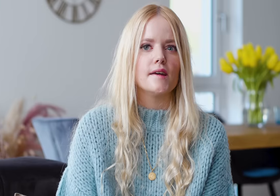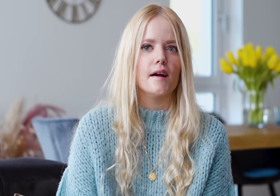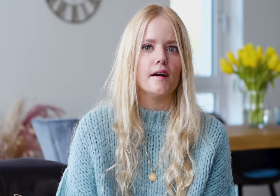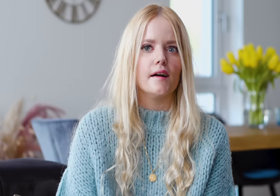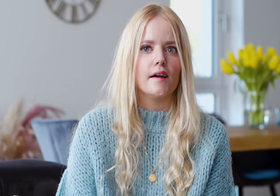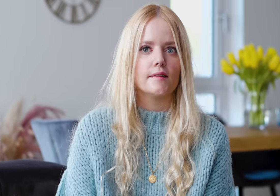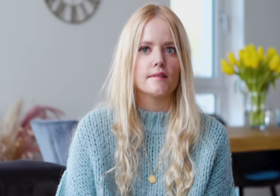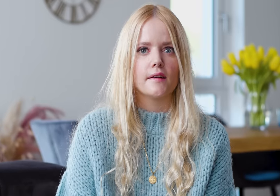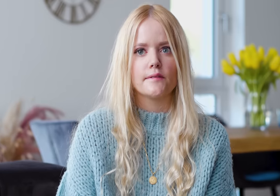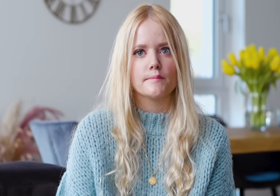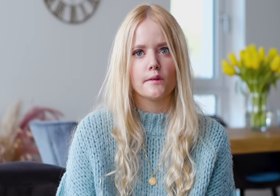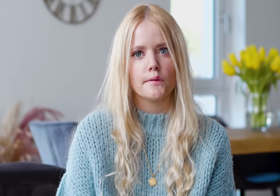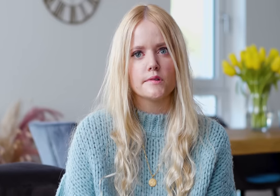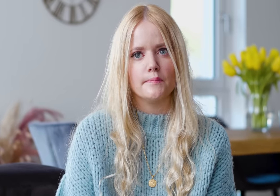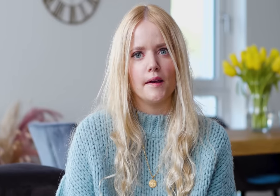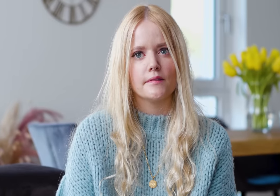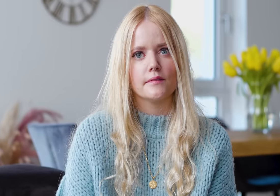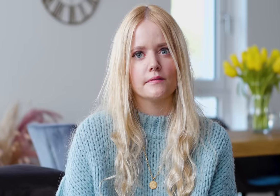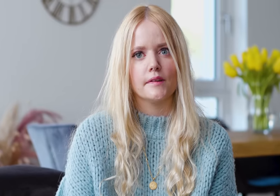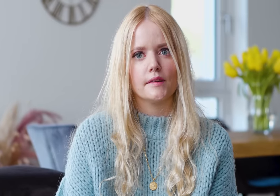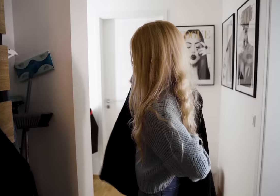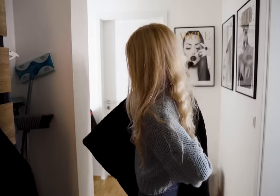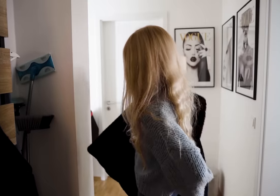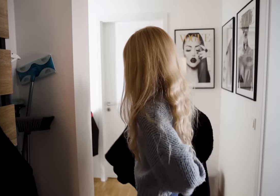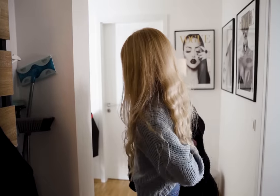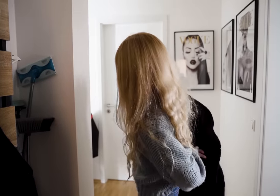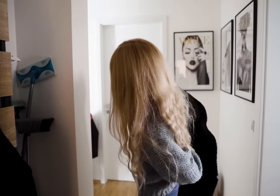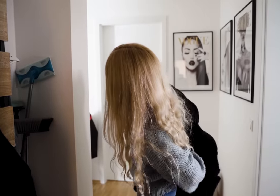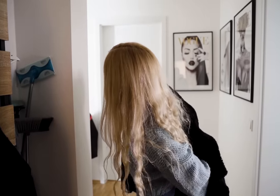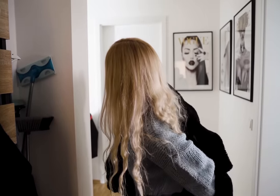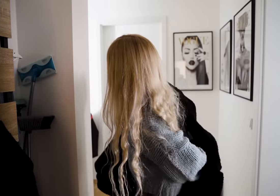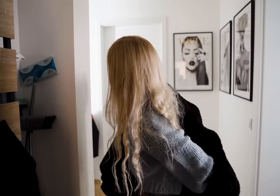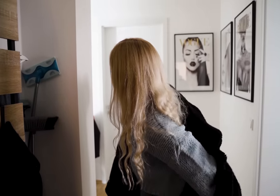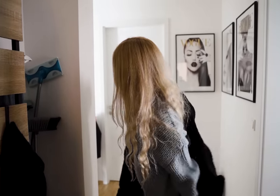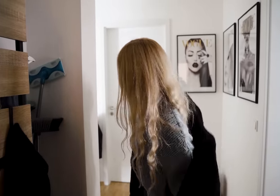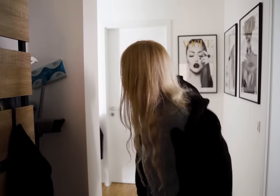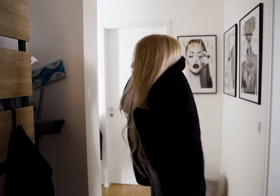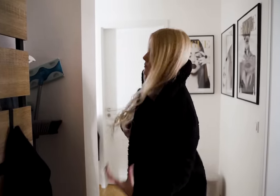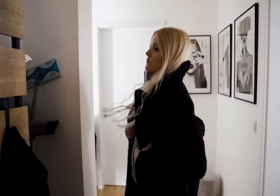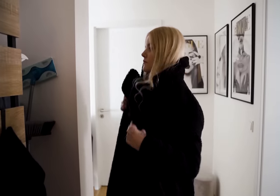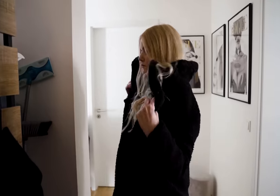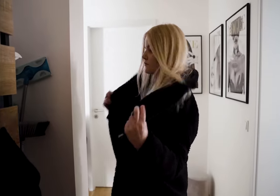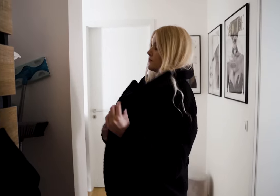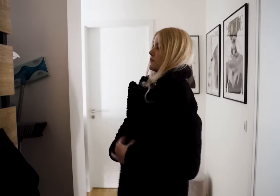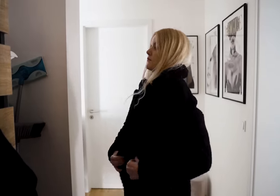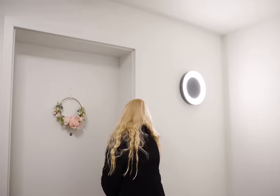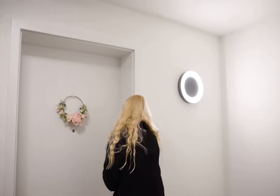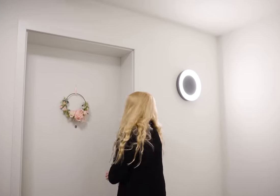Da ... hat's angefangen mit Rückenschmerzen, ich hab Sport gemacht, das war schon seltsam, dass ich Rückenschmerzen hatte.